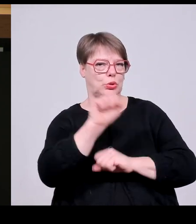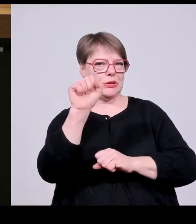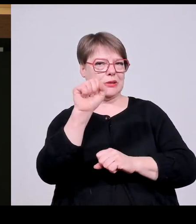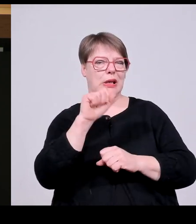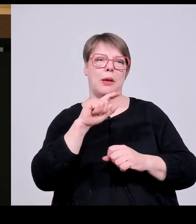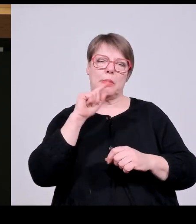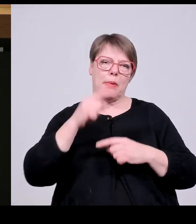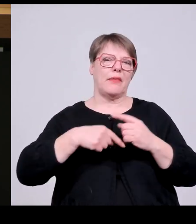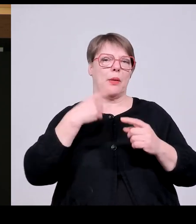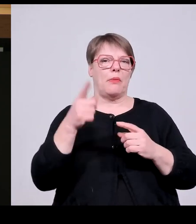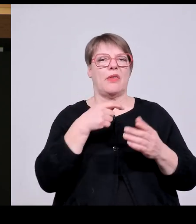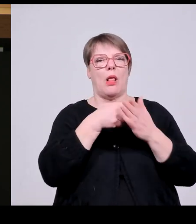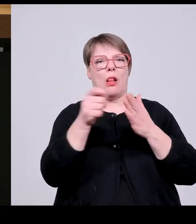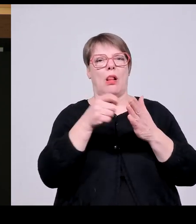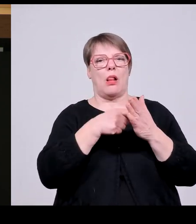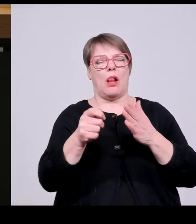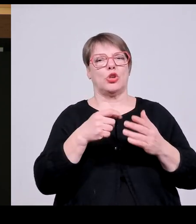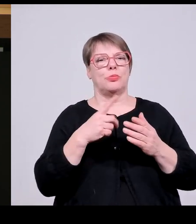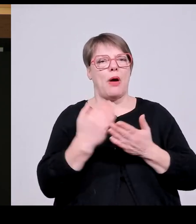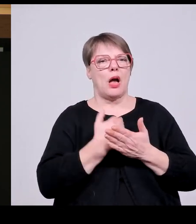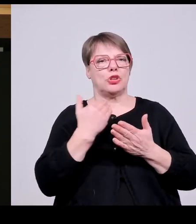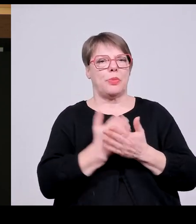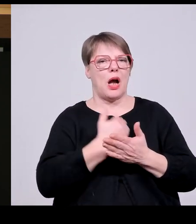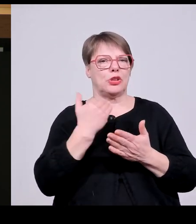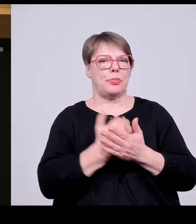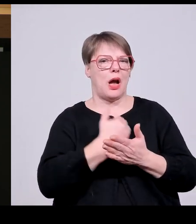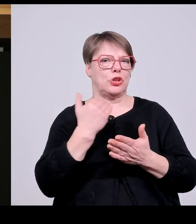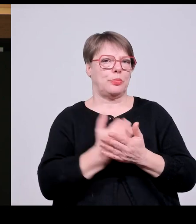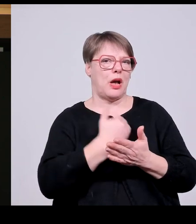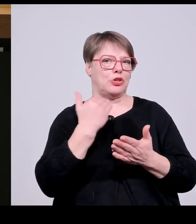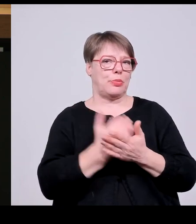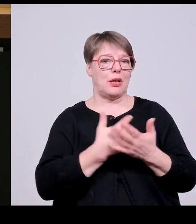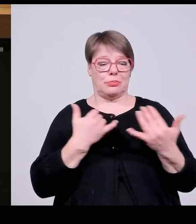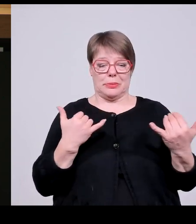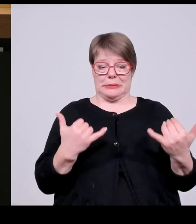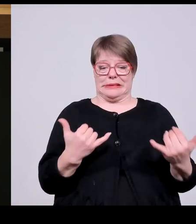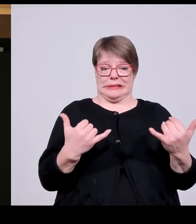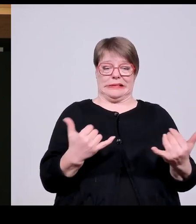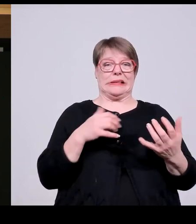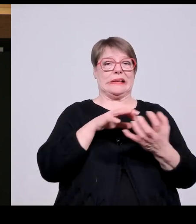Bereitstellung und den Ausbau von digitalen Angeboten und Bildungsmaßnahmen für wichtige Zielgruppen, wie